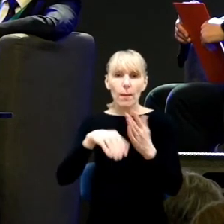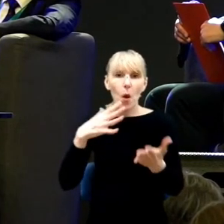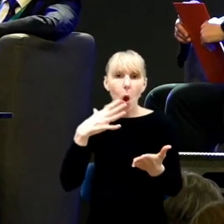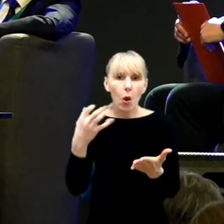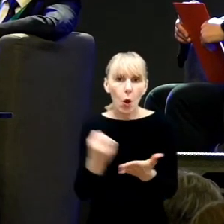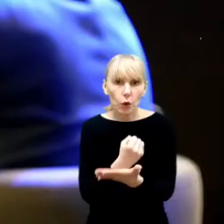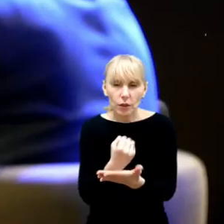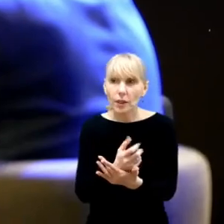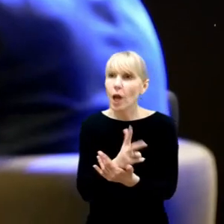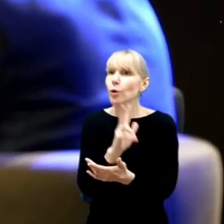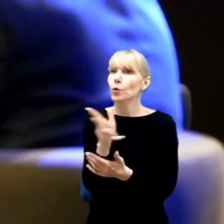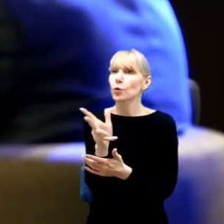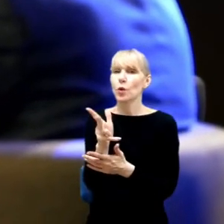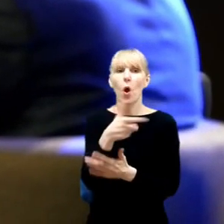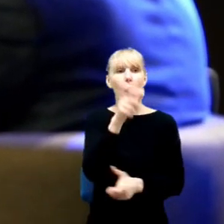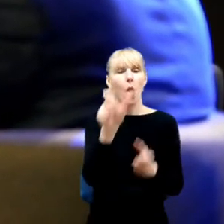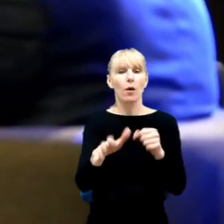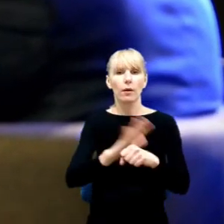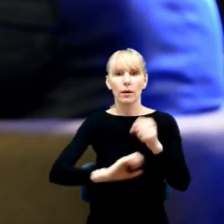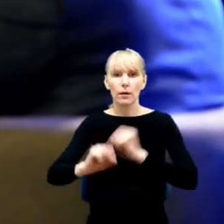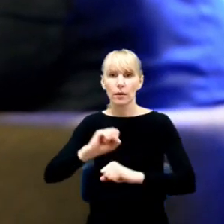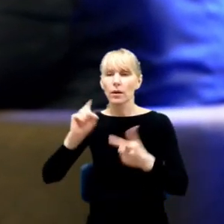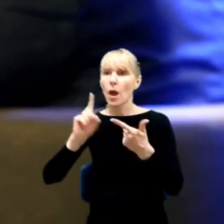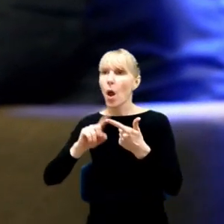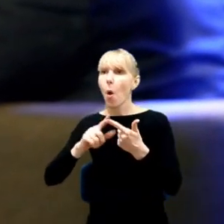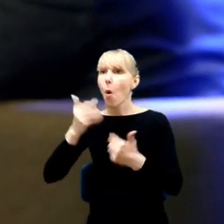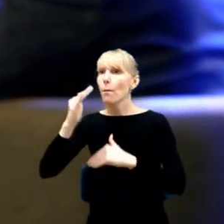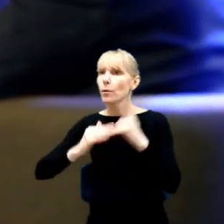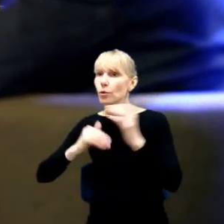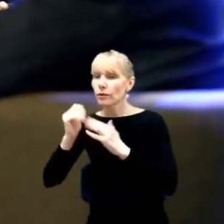Jest budownictwo senioralne na jednym osiedlu.